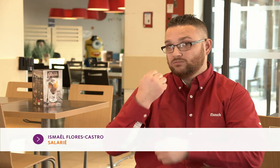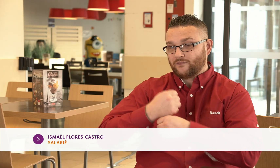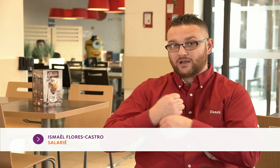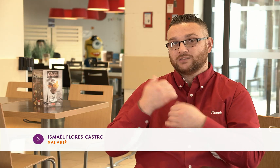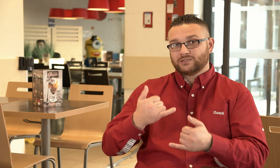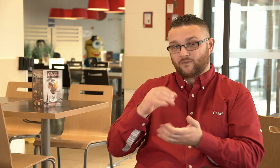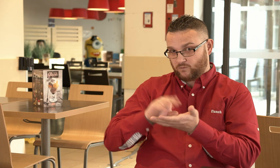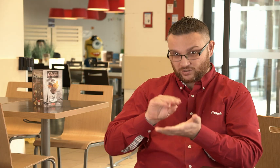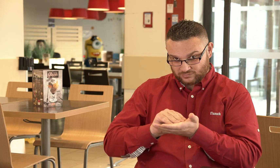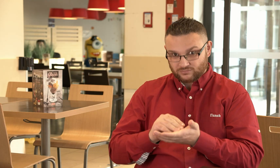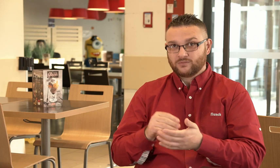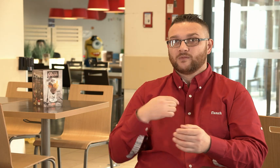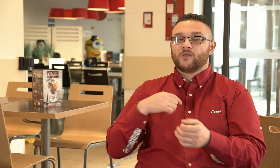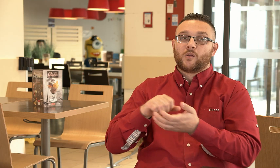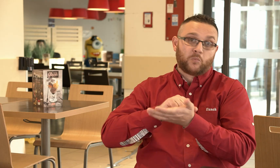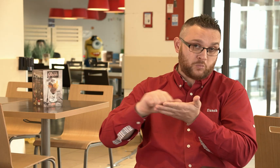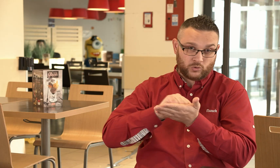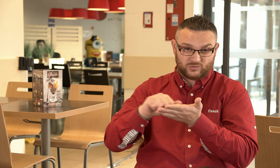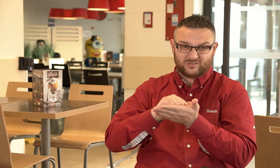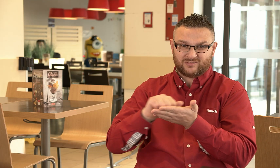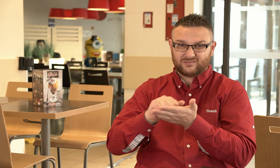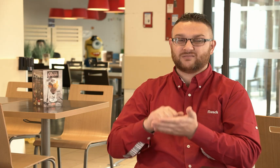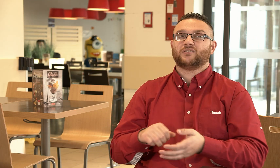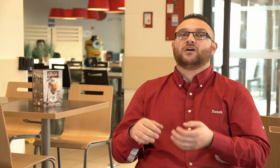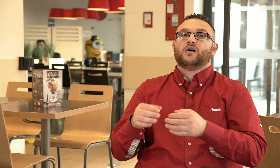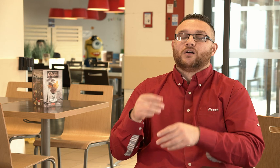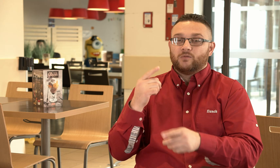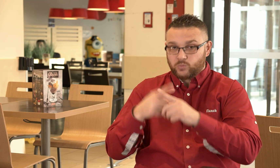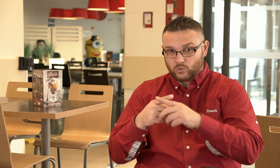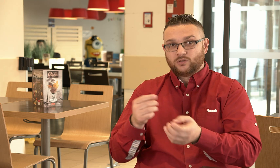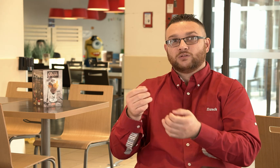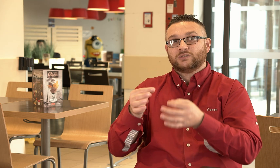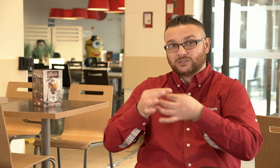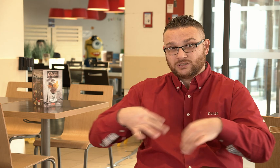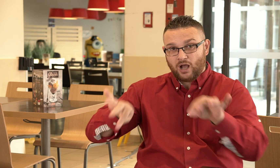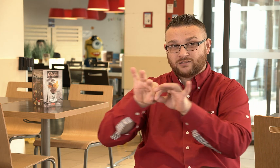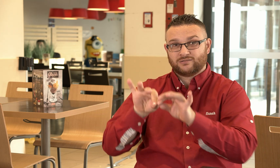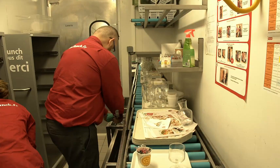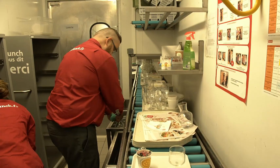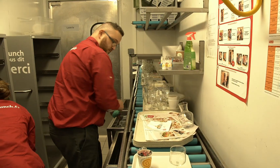Je travaille ici chez Flunch, j’occupe un poste à la laverie et j’occupe également un poste en salle.